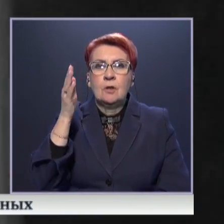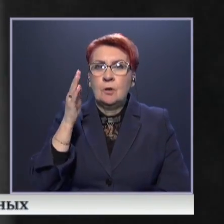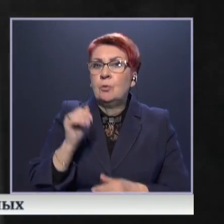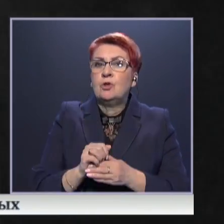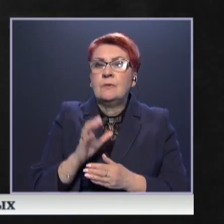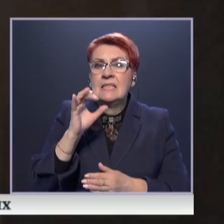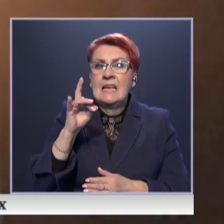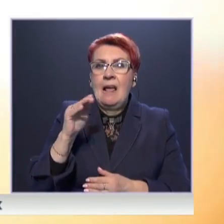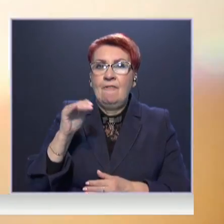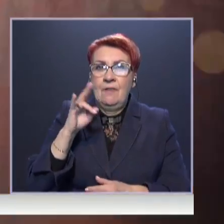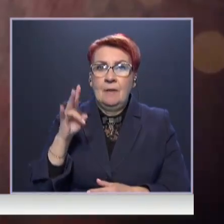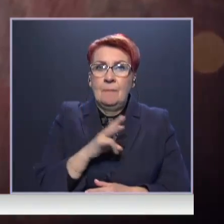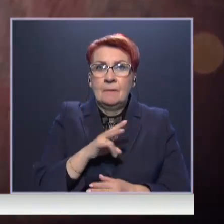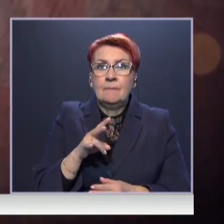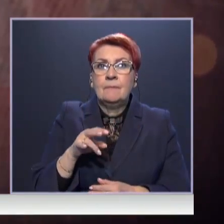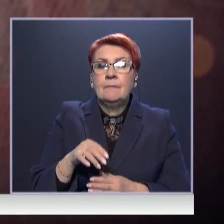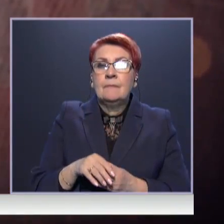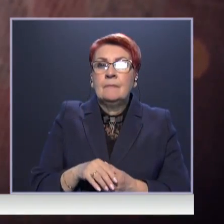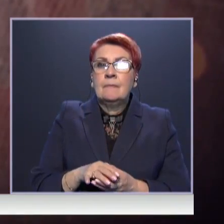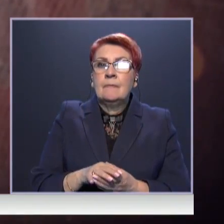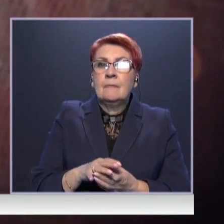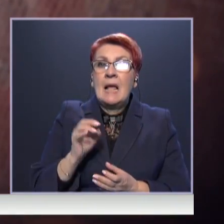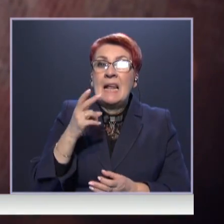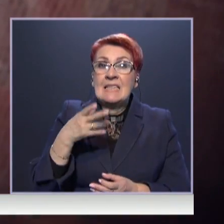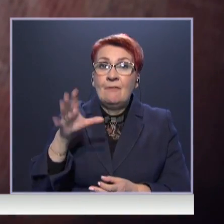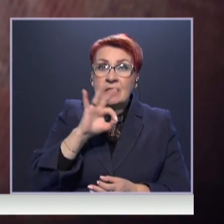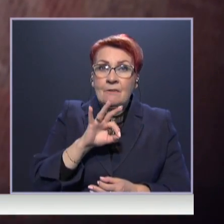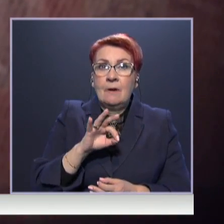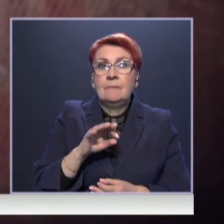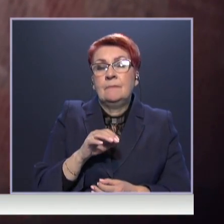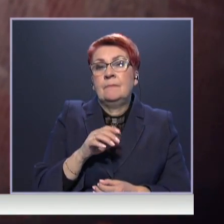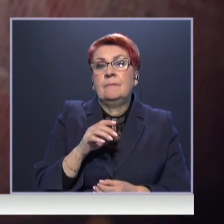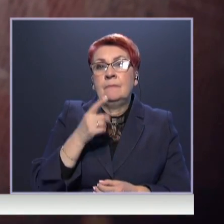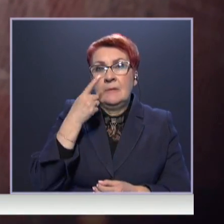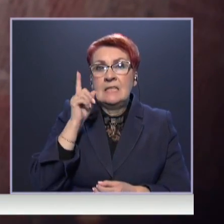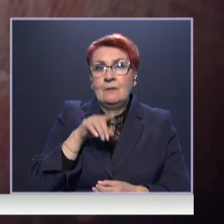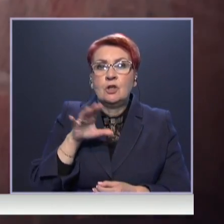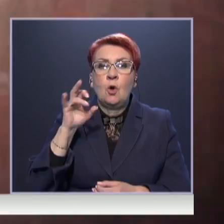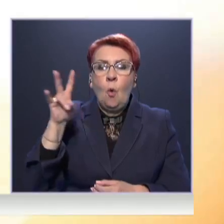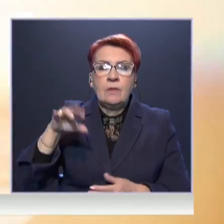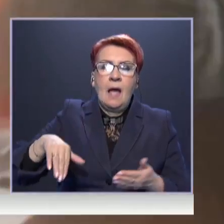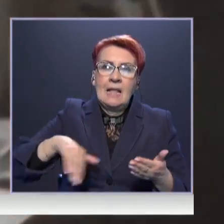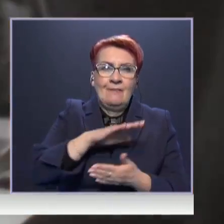Серафима Михаила Ярославского известно что архиепископ Серафим отверг попытки вмешательства властей